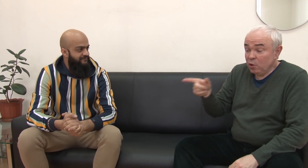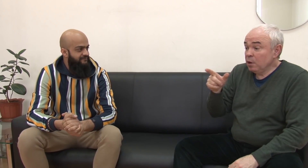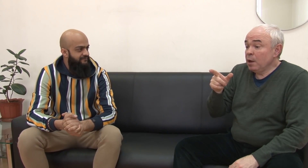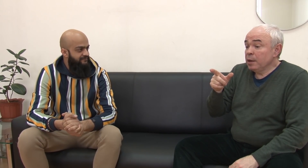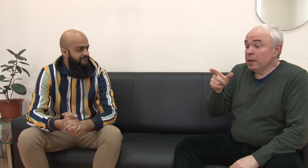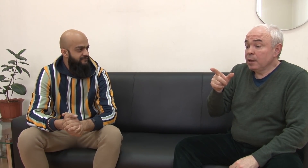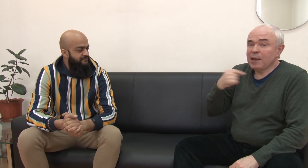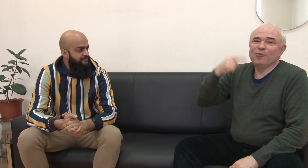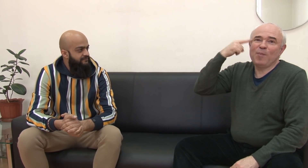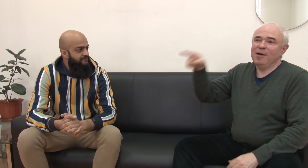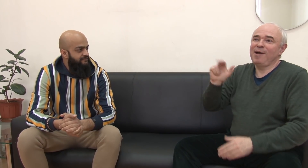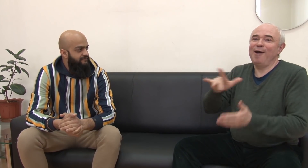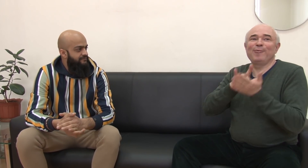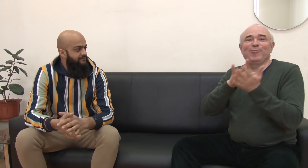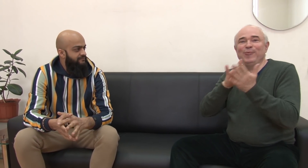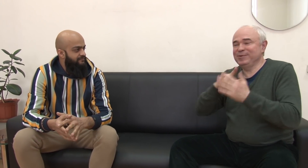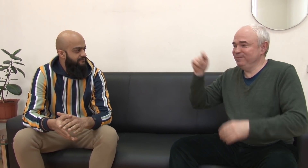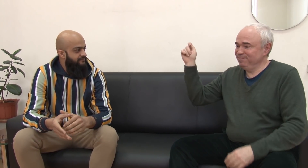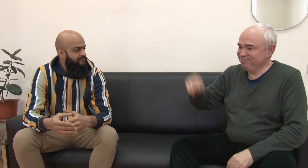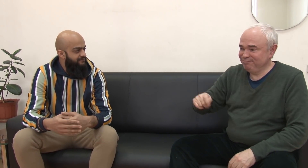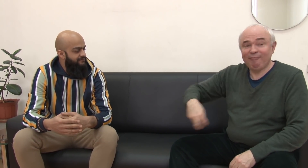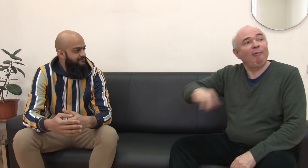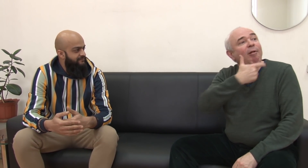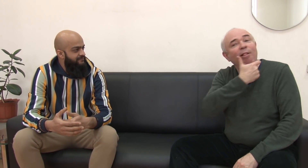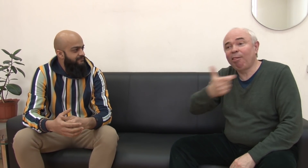Я думал, что Васиф приехал в Россию как турист.